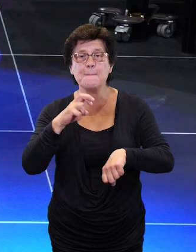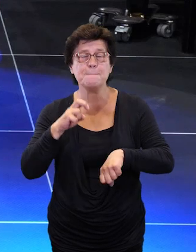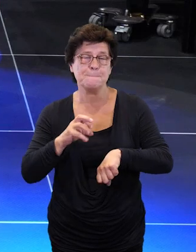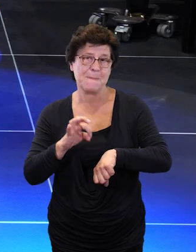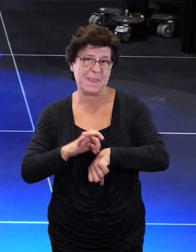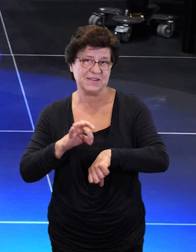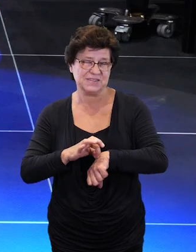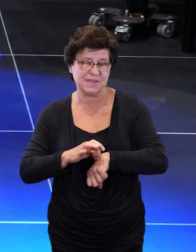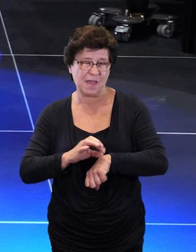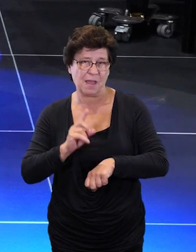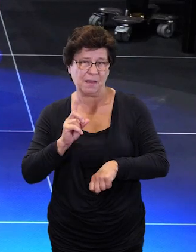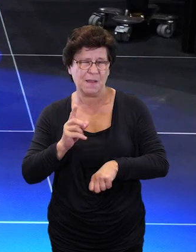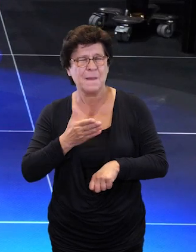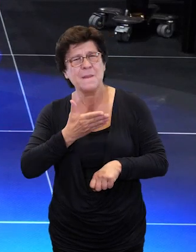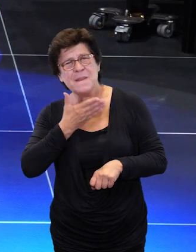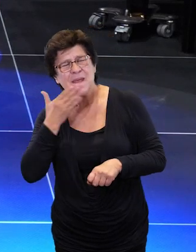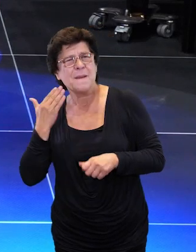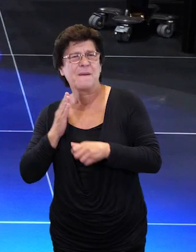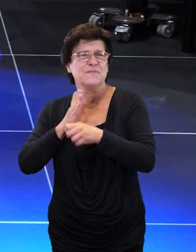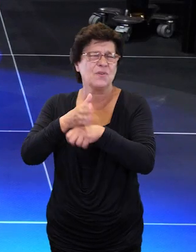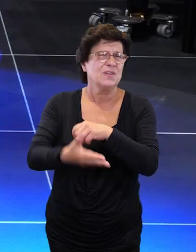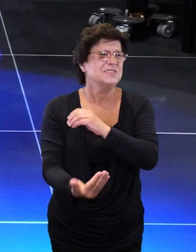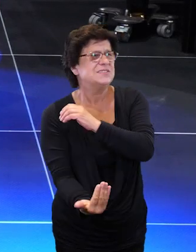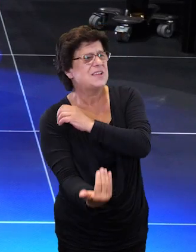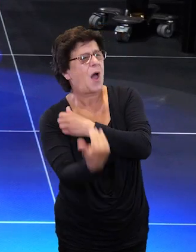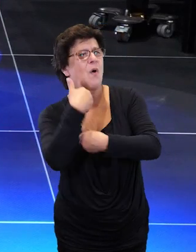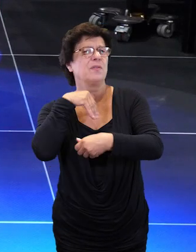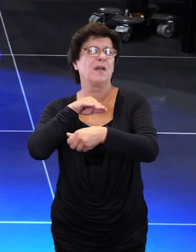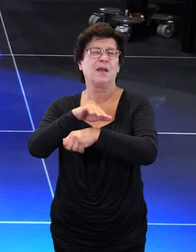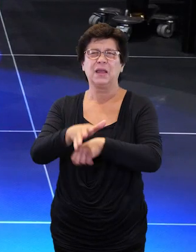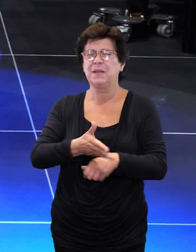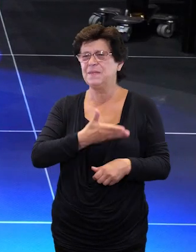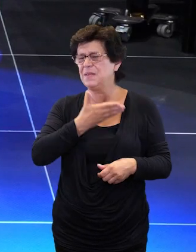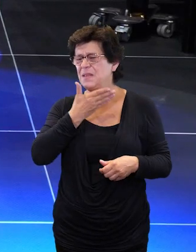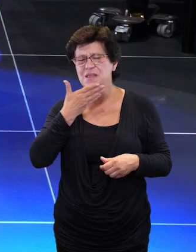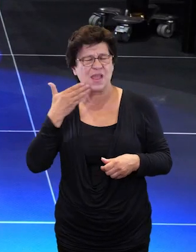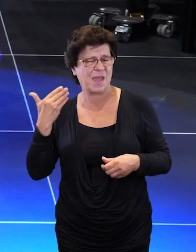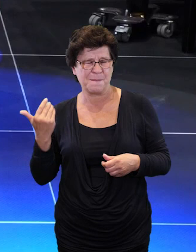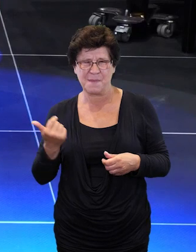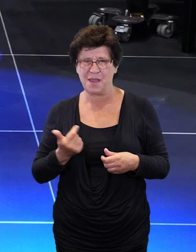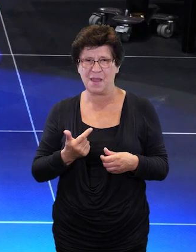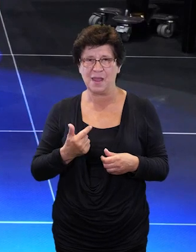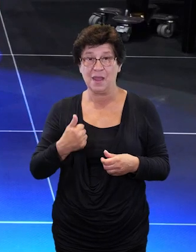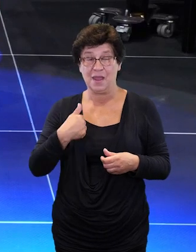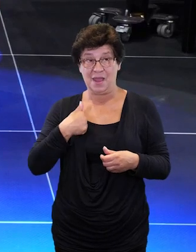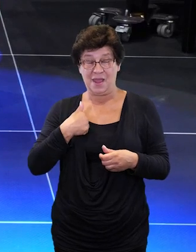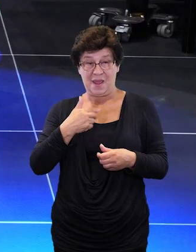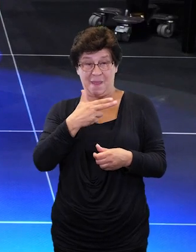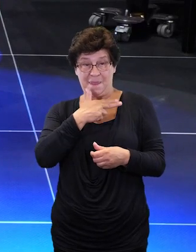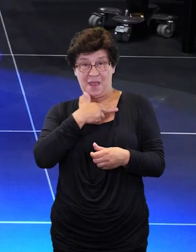Nie ma medycyny wschodniej, zachodniej, północnej, południowej, jest tylko jedna. I faktycznie ta nasza, powiedzmy, medycyna,